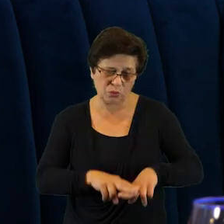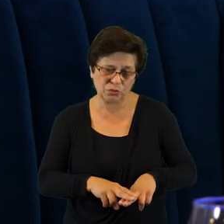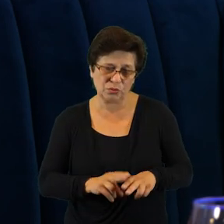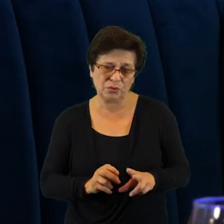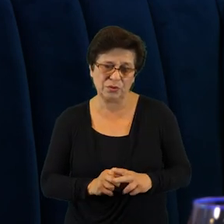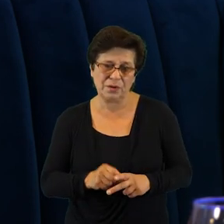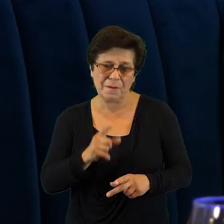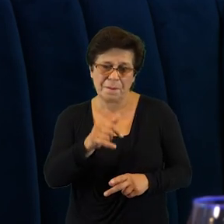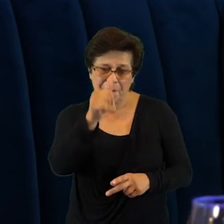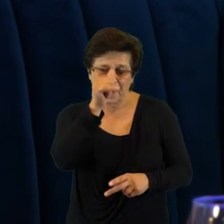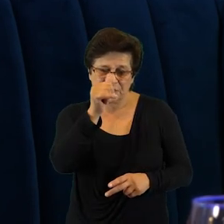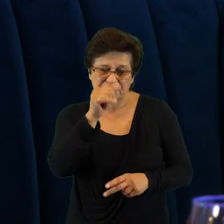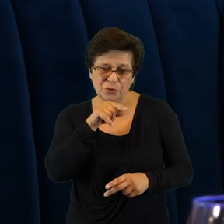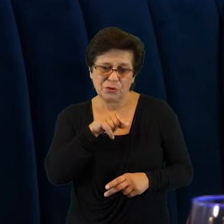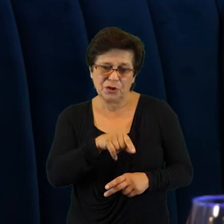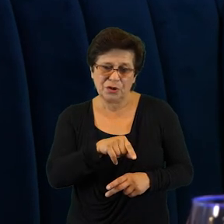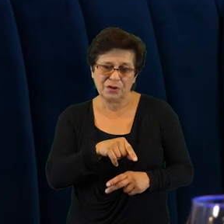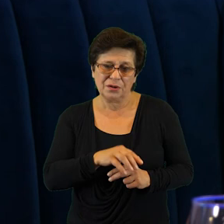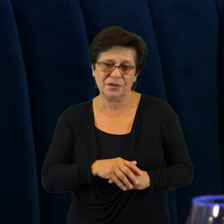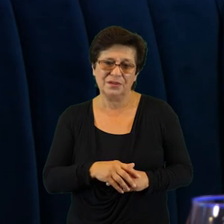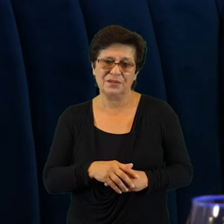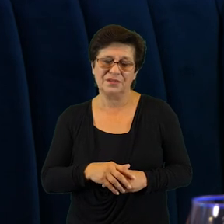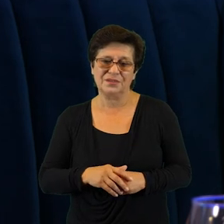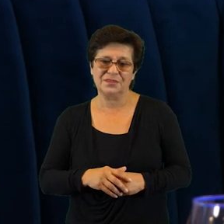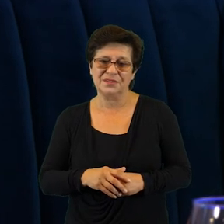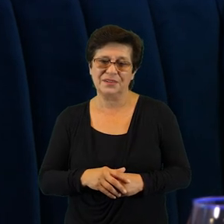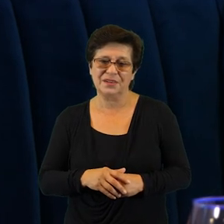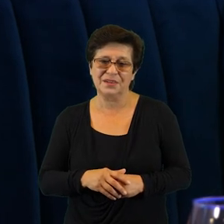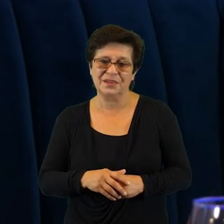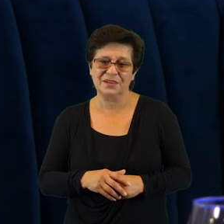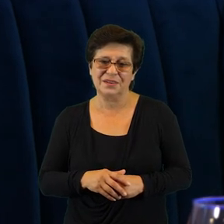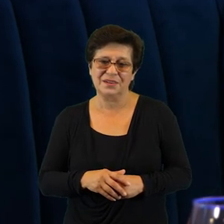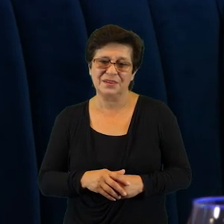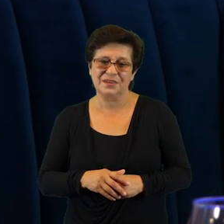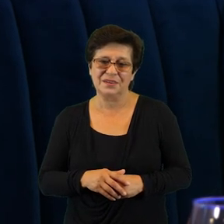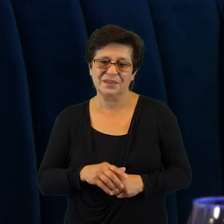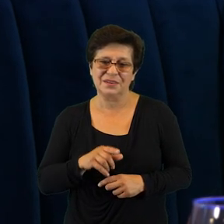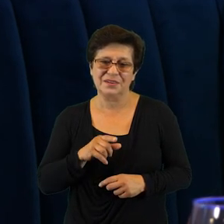nazwał to po imieniu po prostu właśnie gestem służalczym.